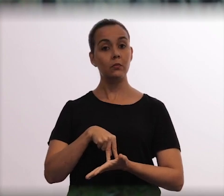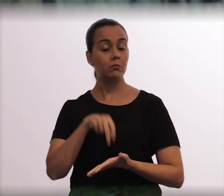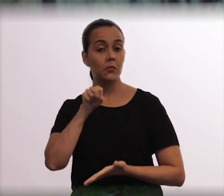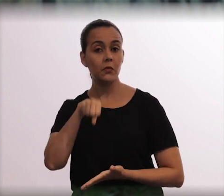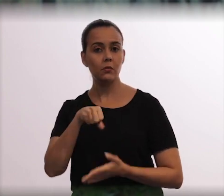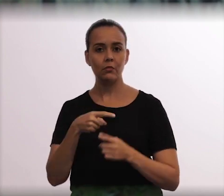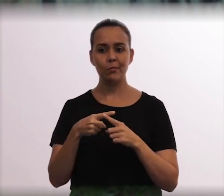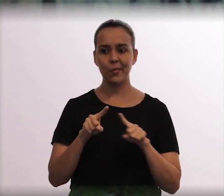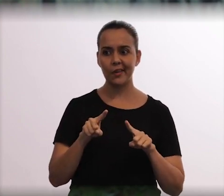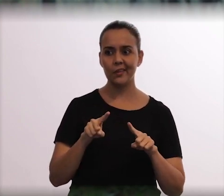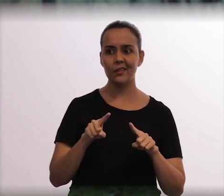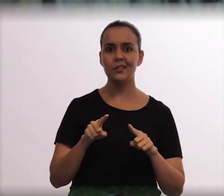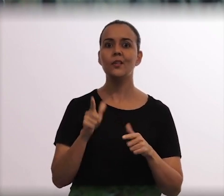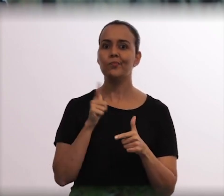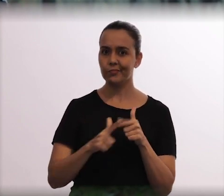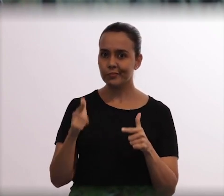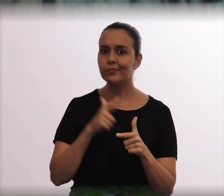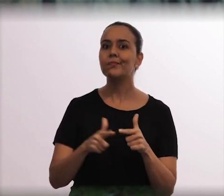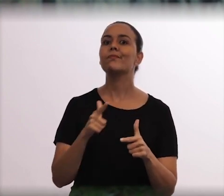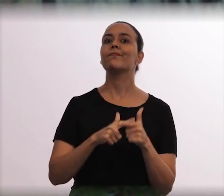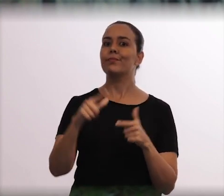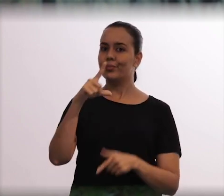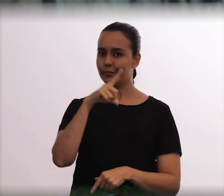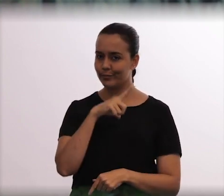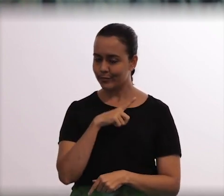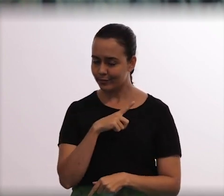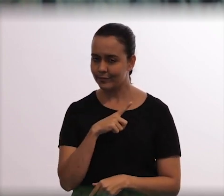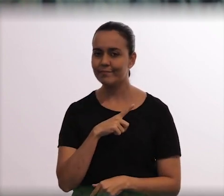Porque não dá, também, pra gente dar de barato…